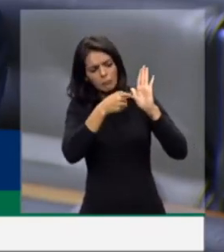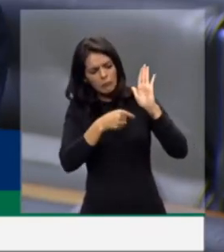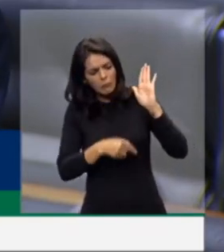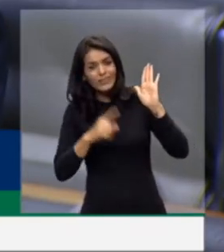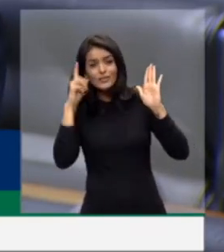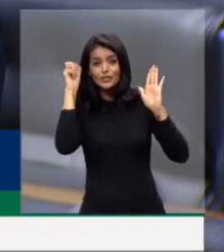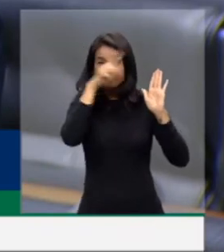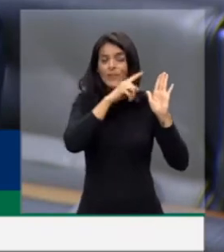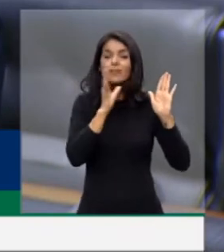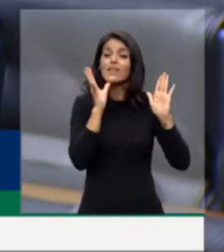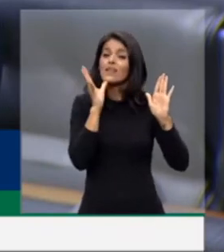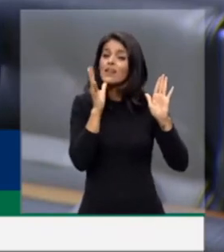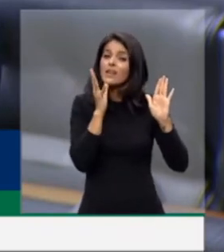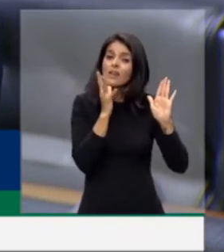TOTALMENTE DAS COMPRAS PÚ